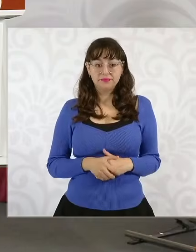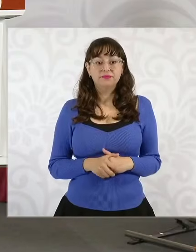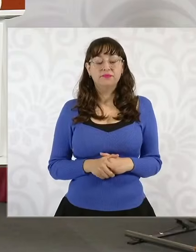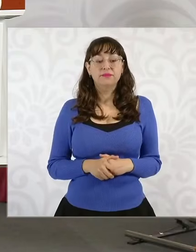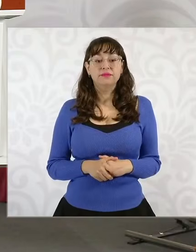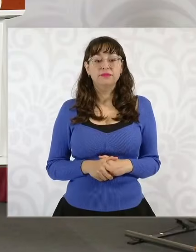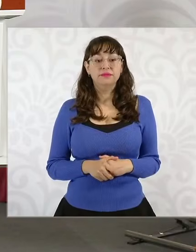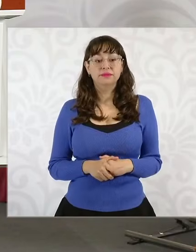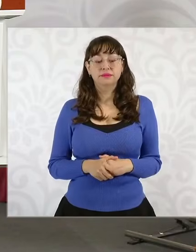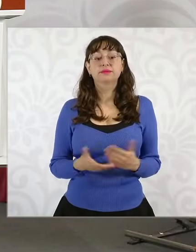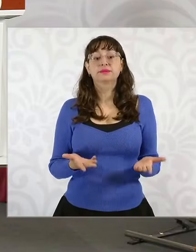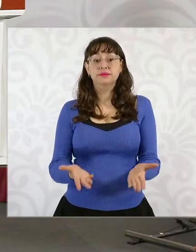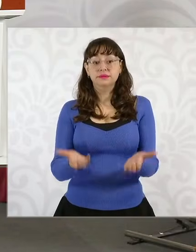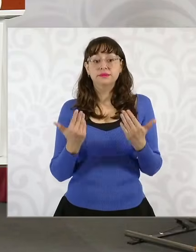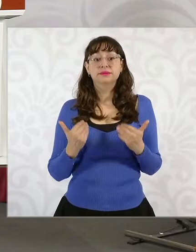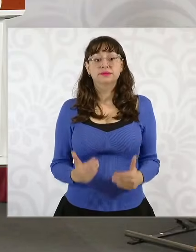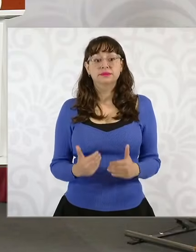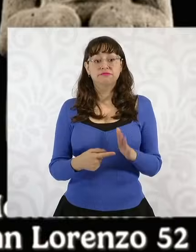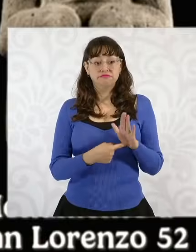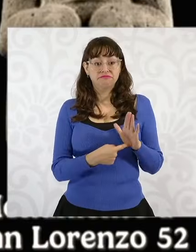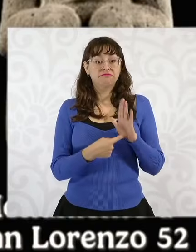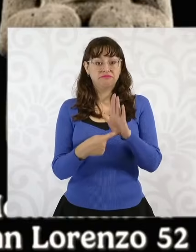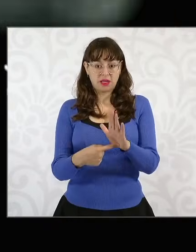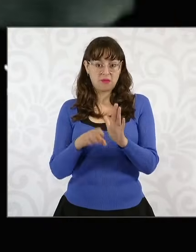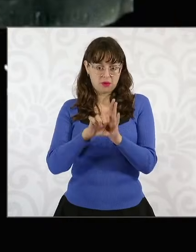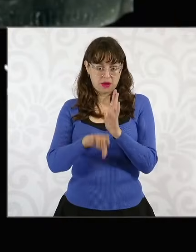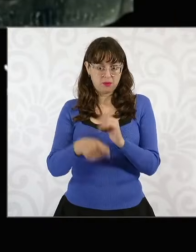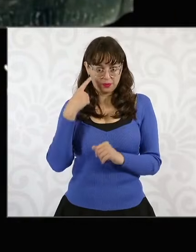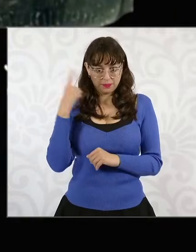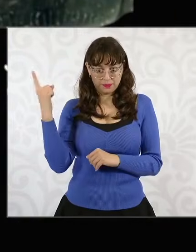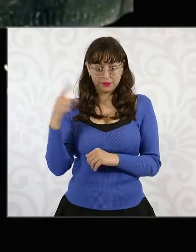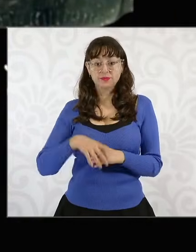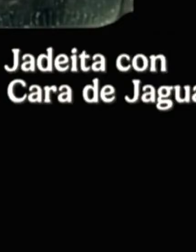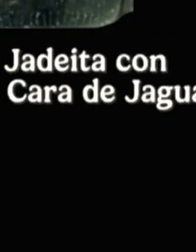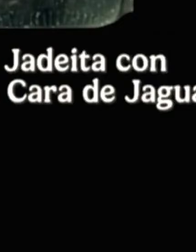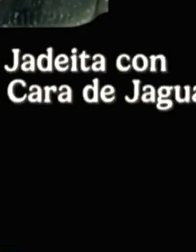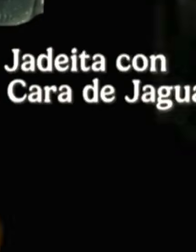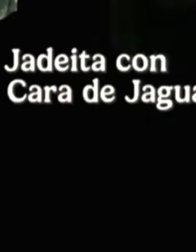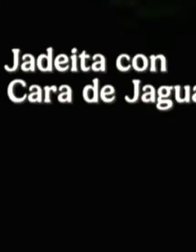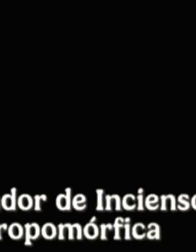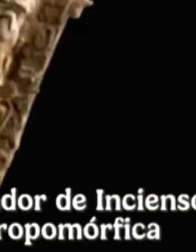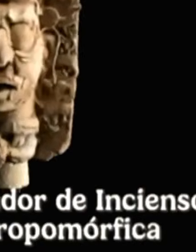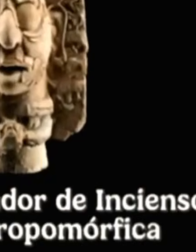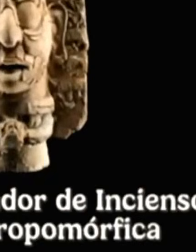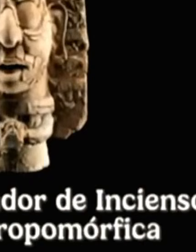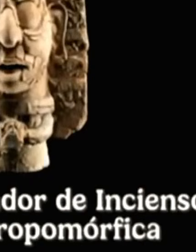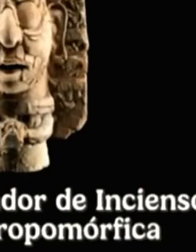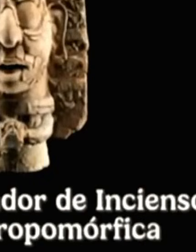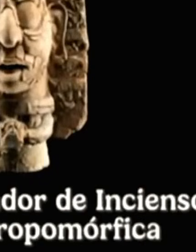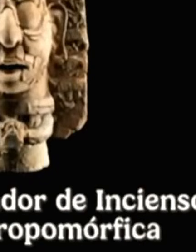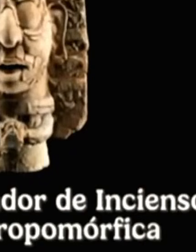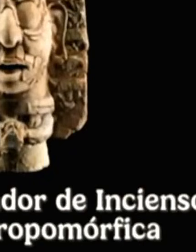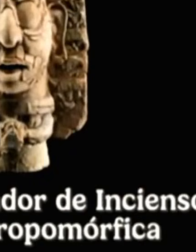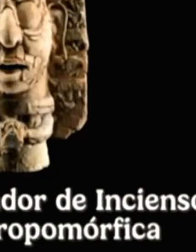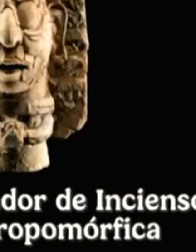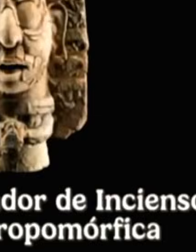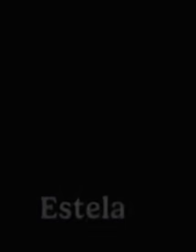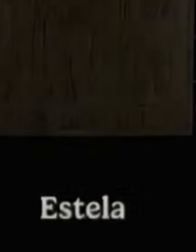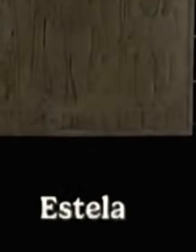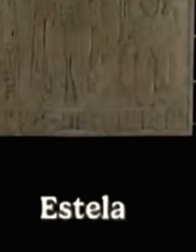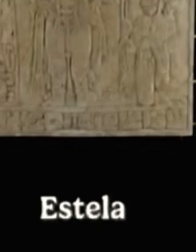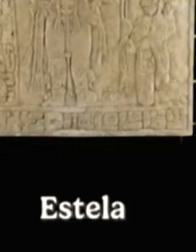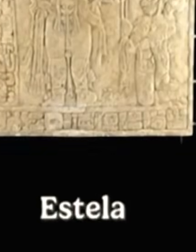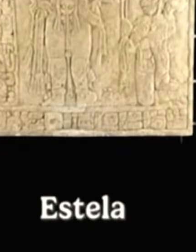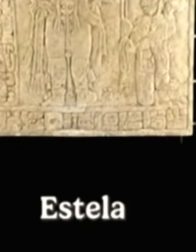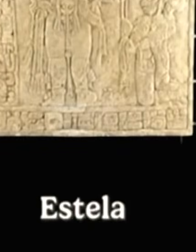vamos a compartir con ustedes algunos ejemplos de las piezas tan relevantes que se fueron a